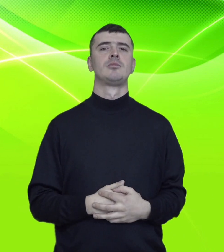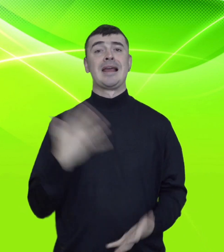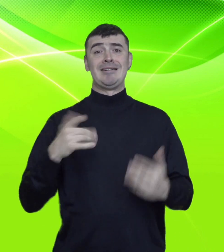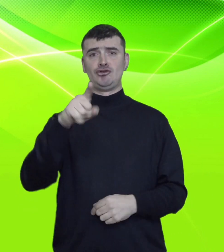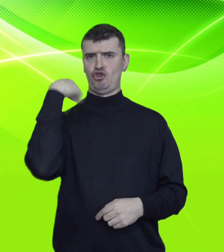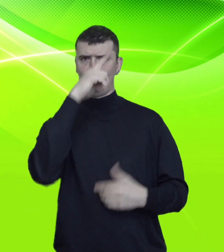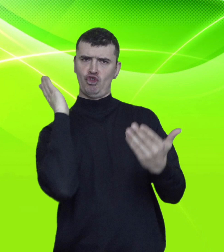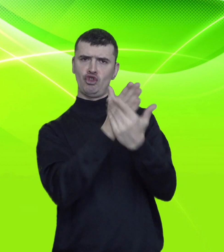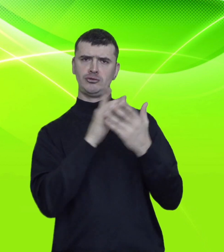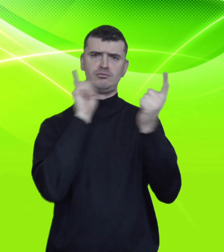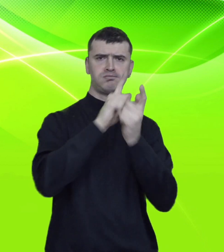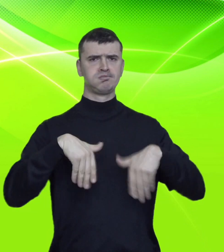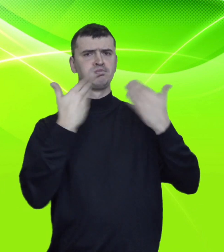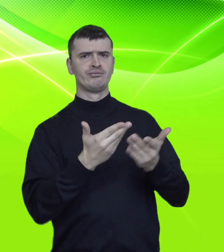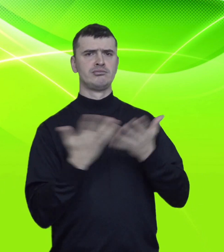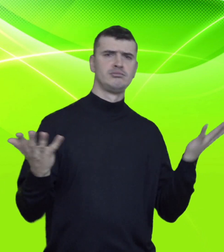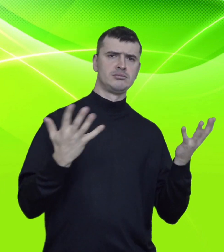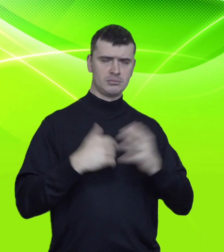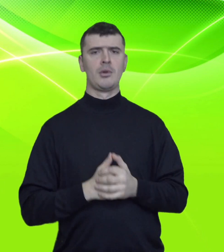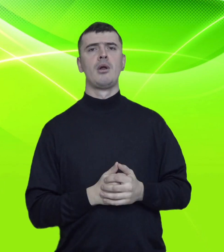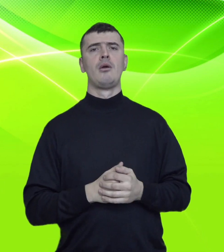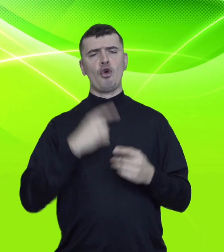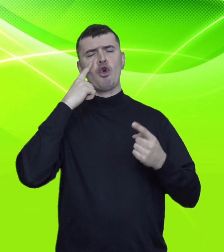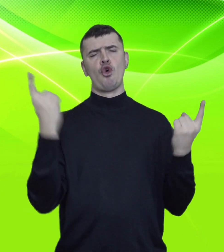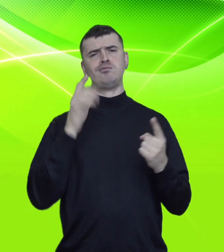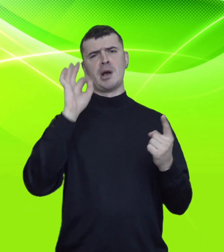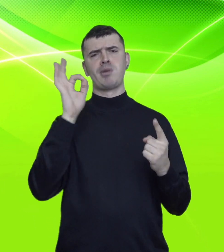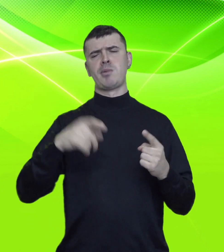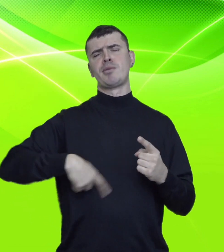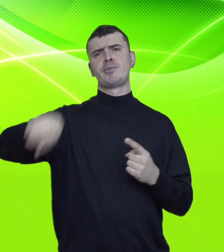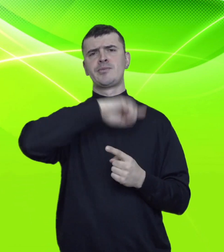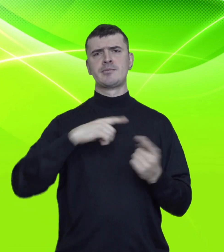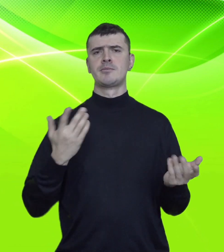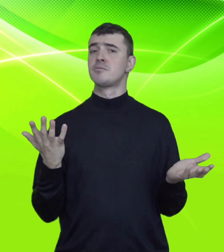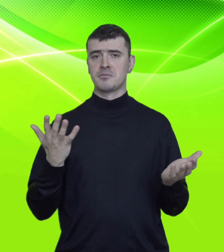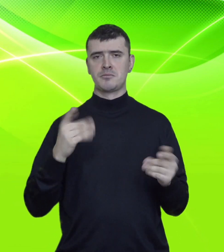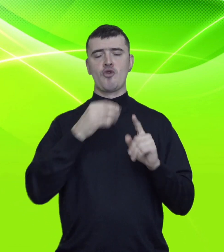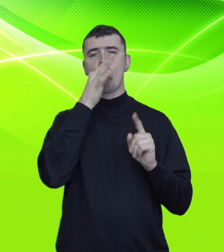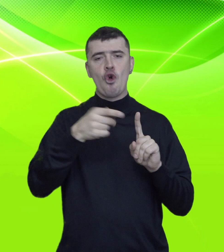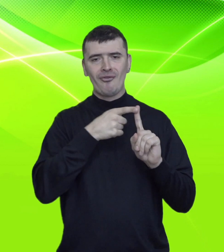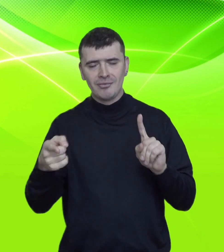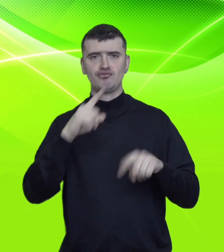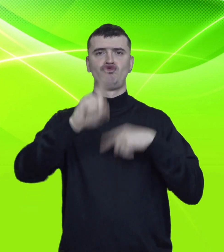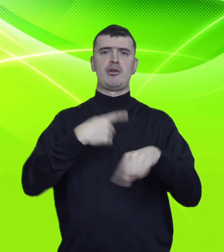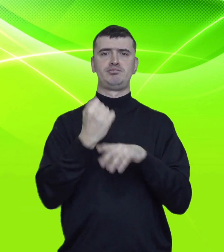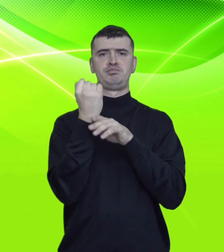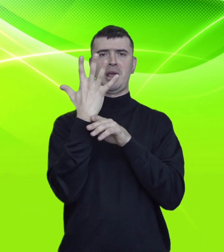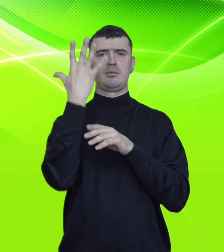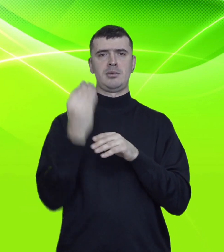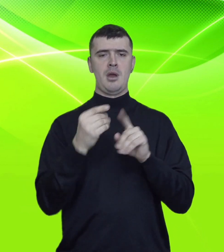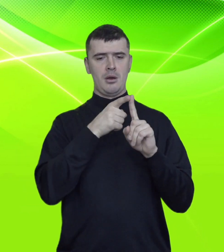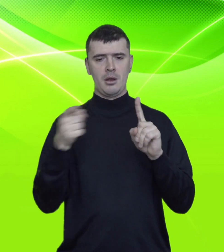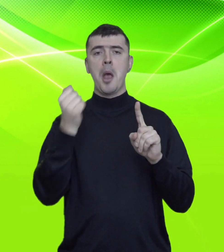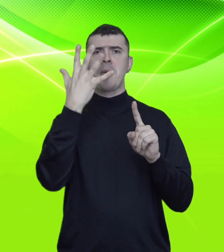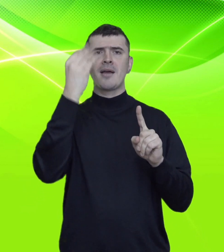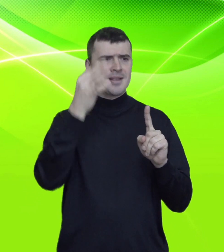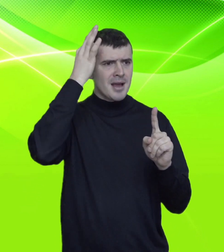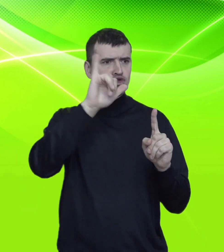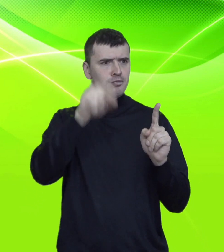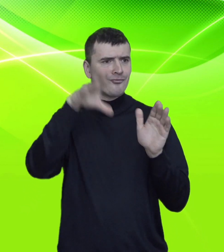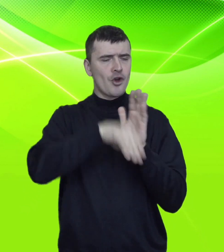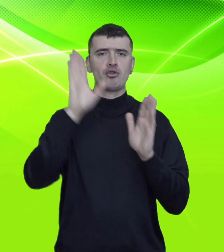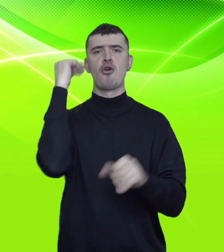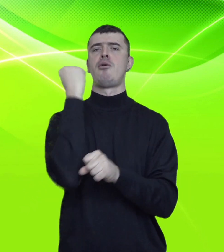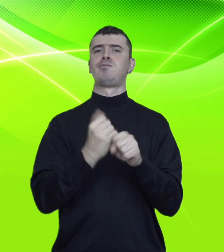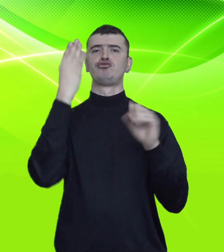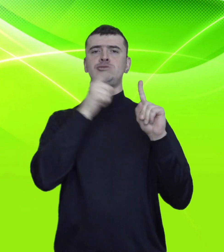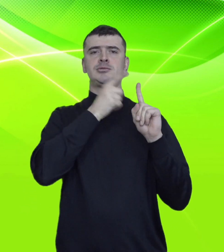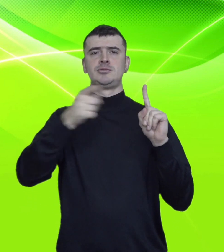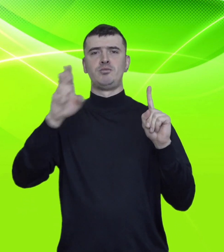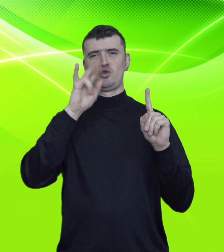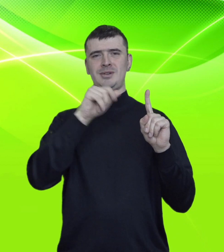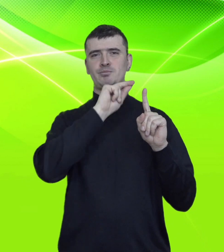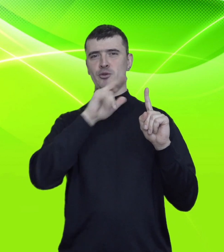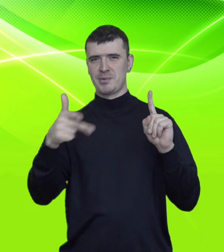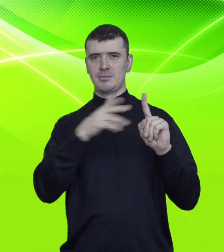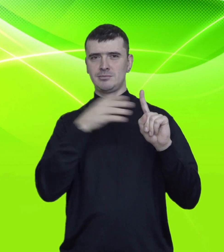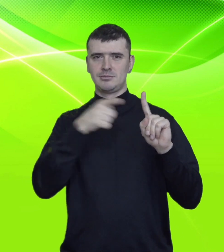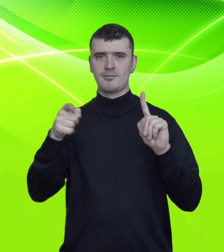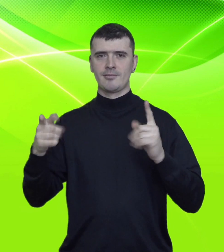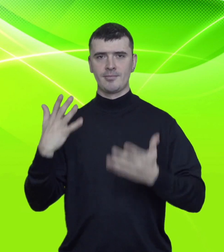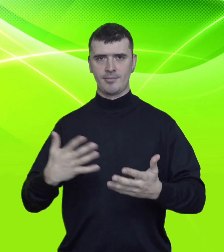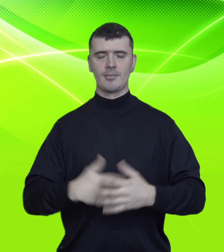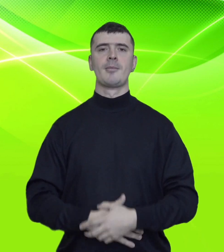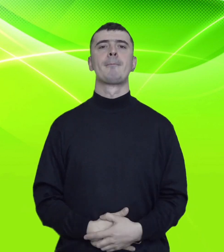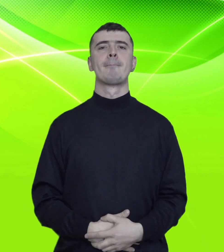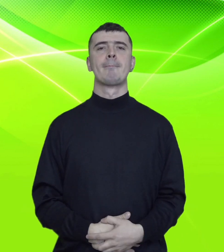Если вы обратились лично, то в большинстве случаев решение будет вынесено в течение 15 рабочих дней с момента подачи заявления.